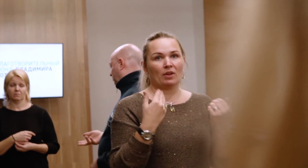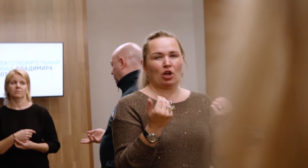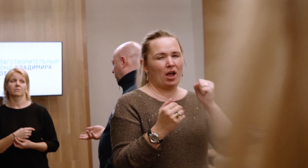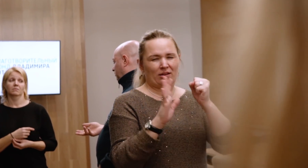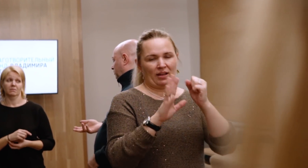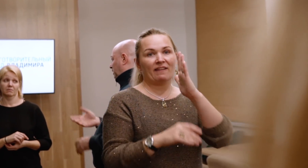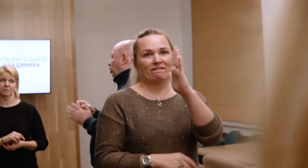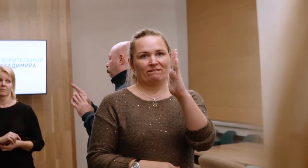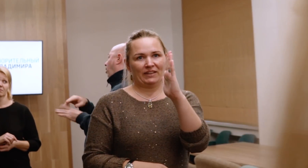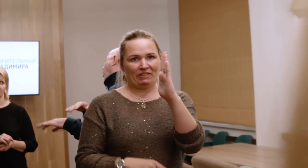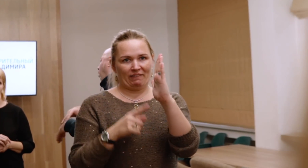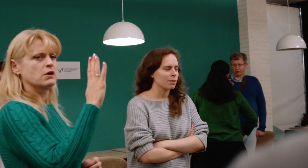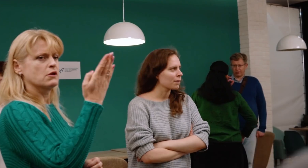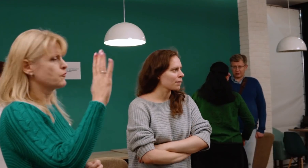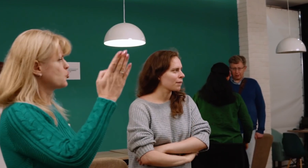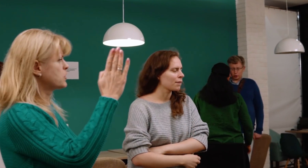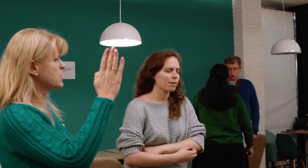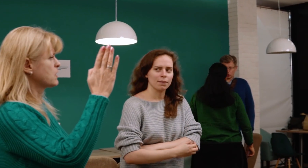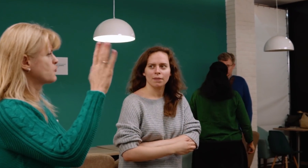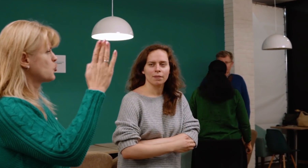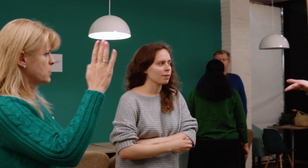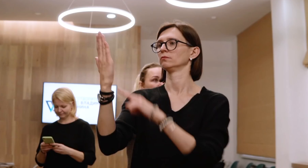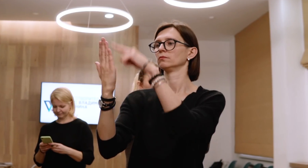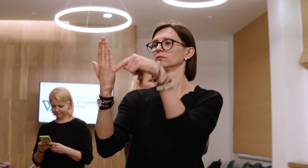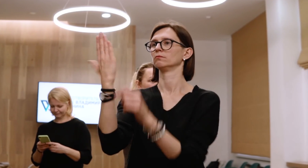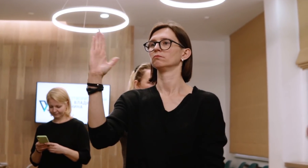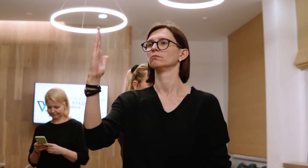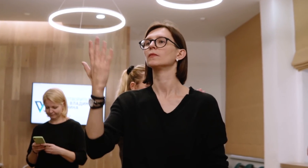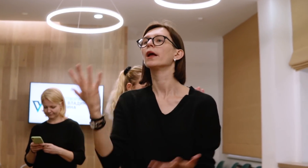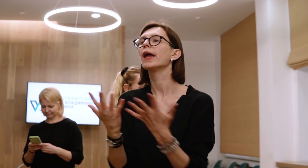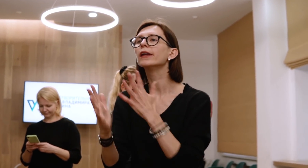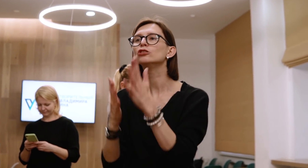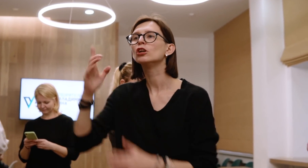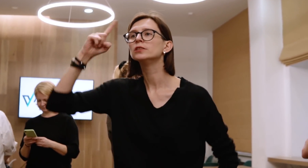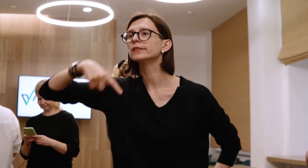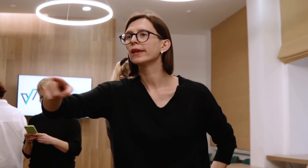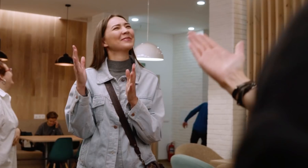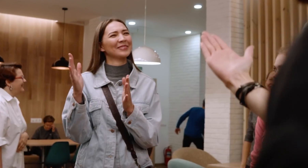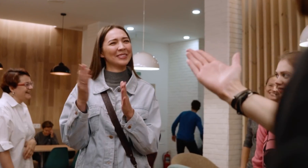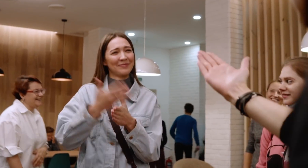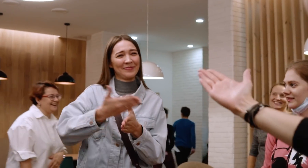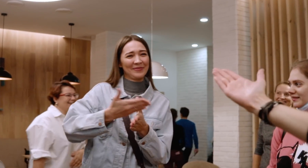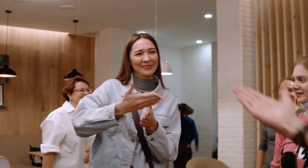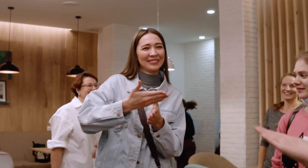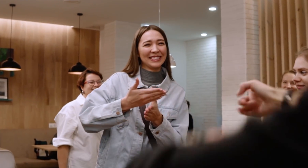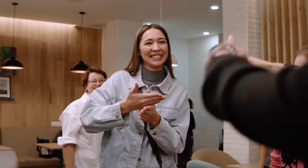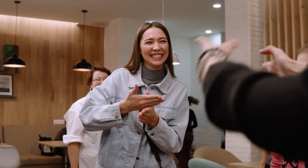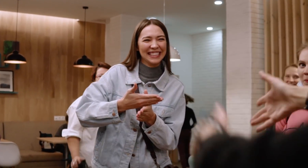проводят время с носителями РЖЯ и имеют драгоценную возможность попрактиковаться в непринужденной обстановке. В этот раз мероприятие, которое прошло в Коворкинг-центр НКО, благодаря содействию учебно-методического центра ВОГ собрало порядка 40 человек.